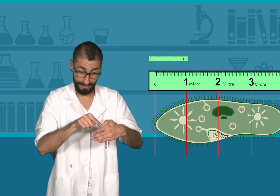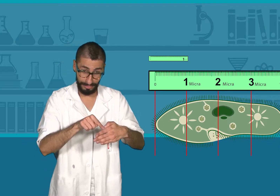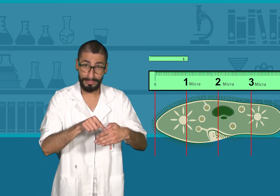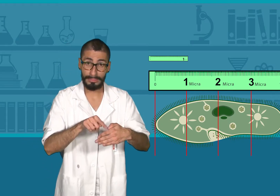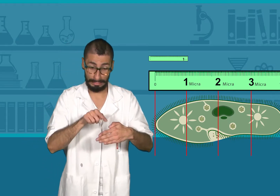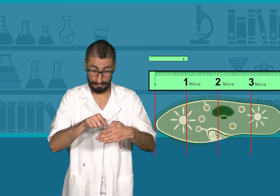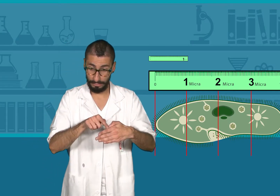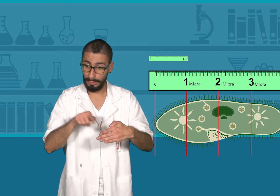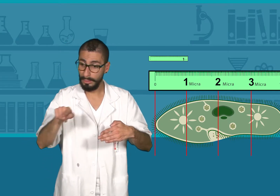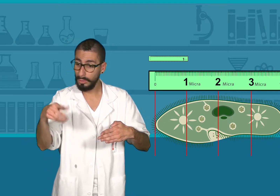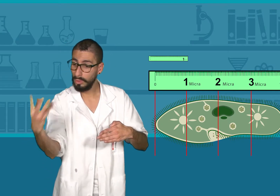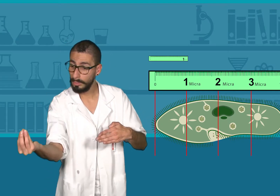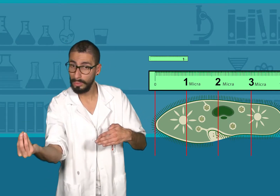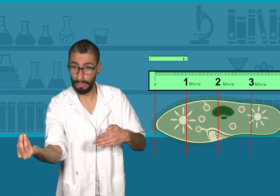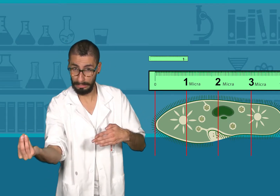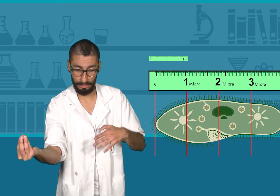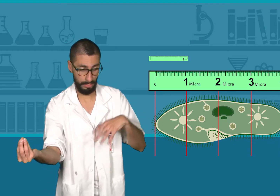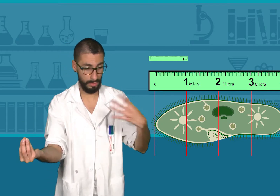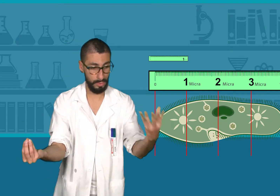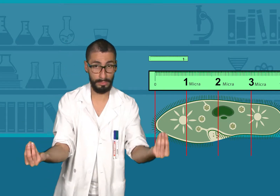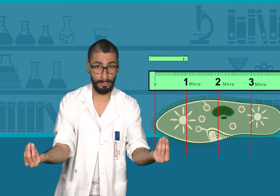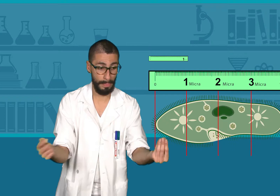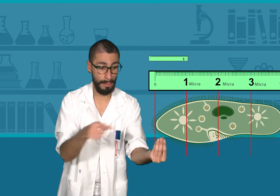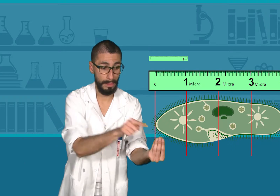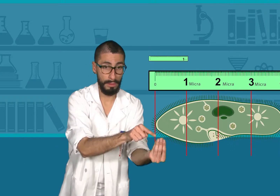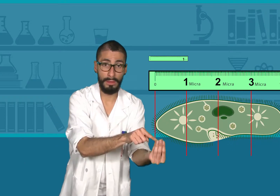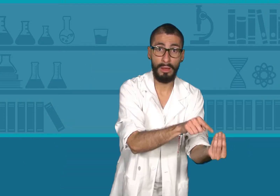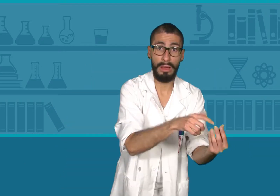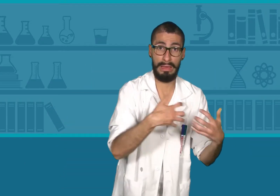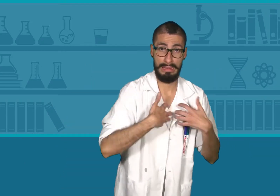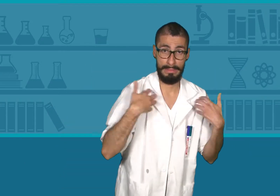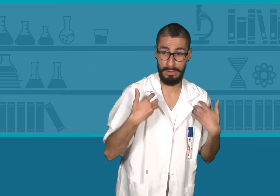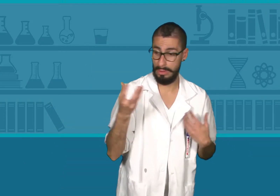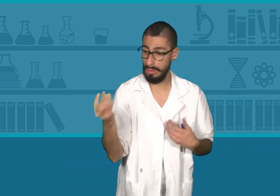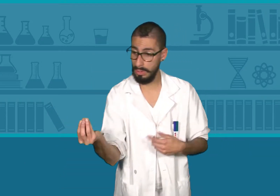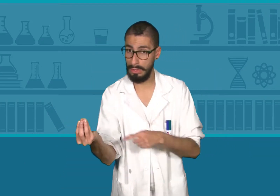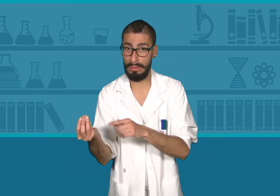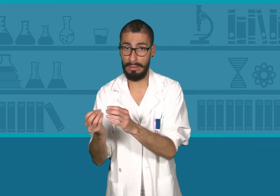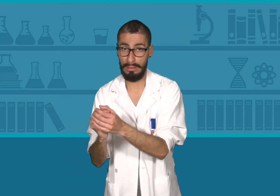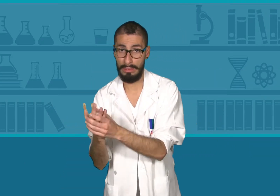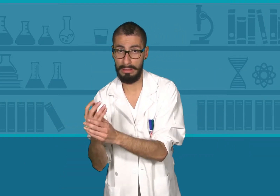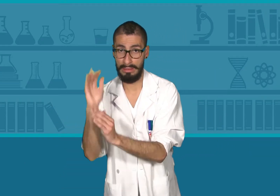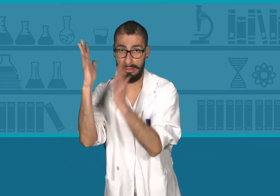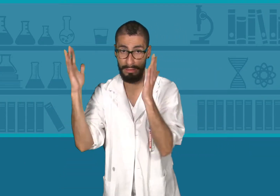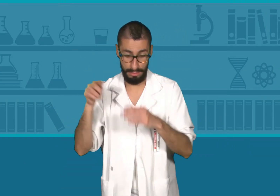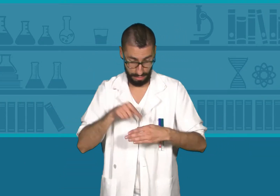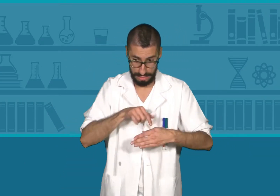Entonces existen dos tipos de células, las células animales y las células vegetales.